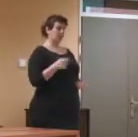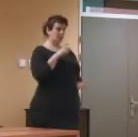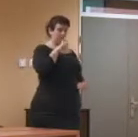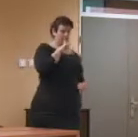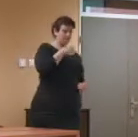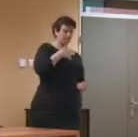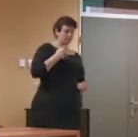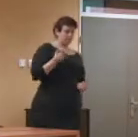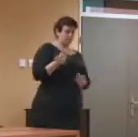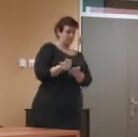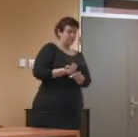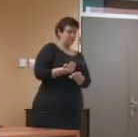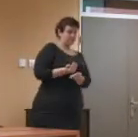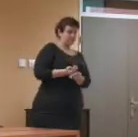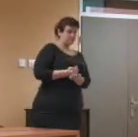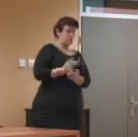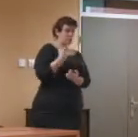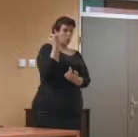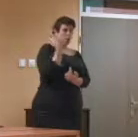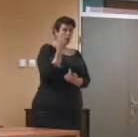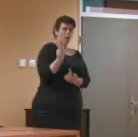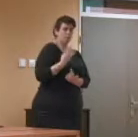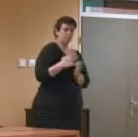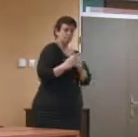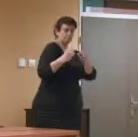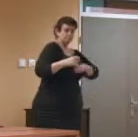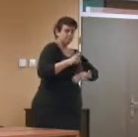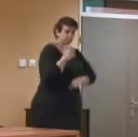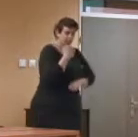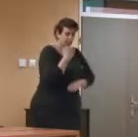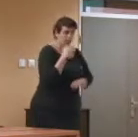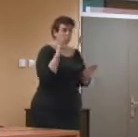"Quiero a ver si hacemos un negocio con Jesús Sánchez Lázaro y me quedo